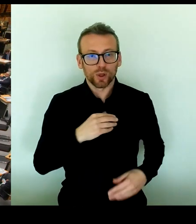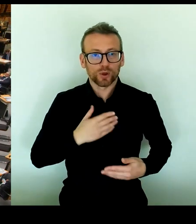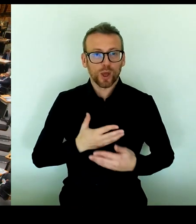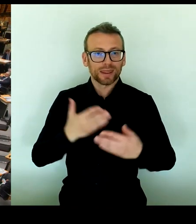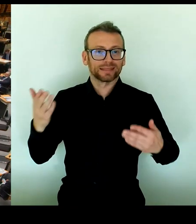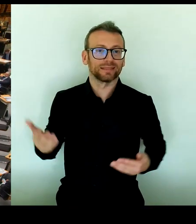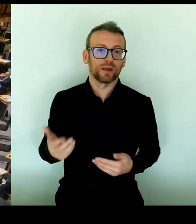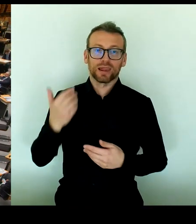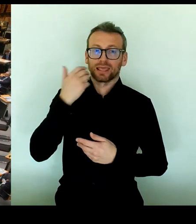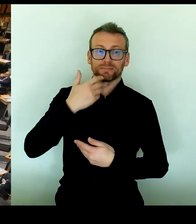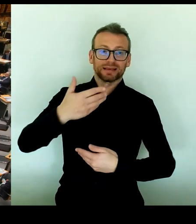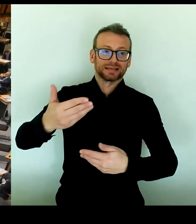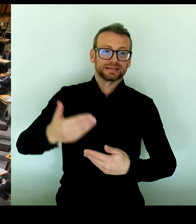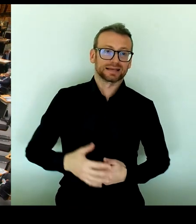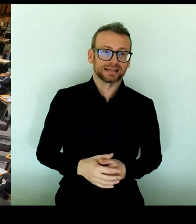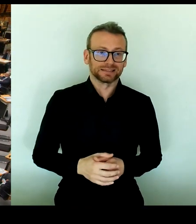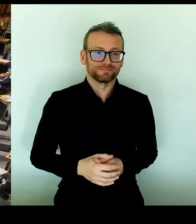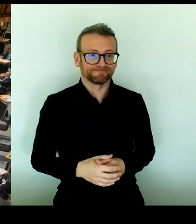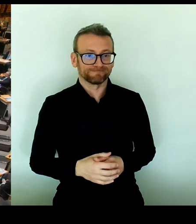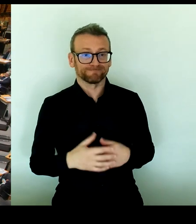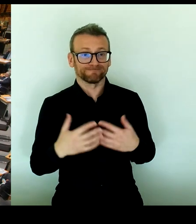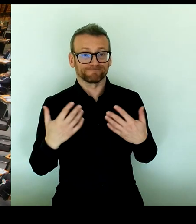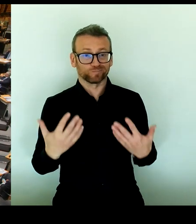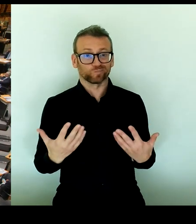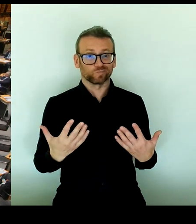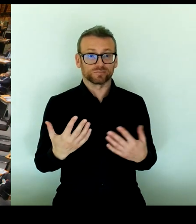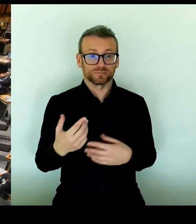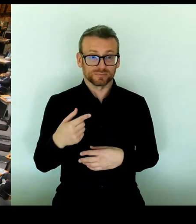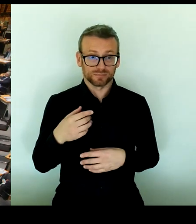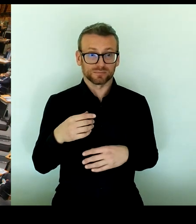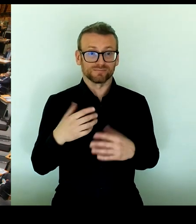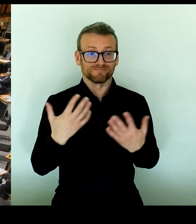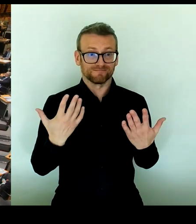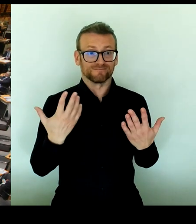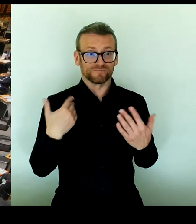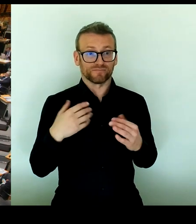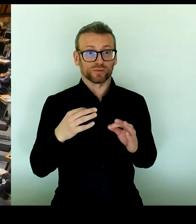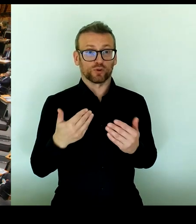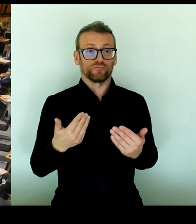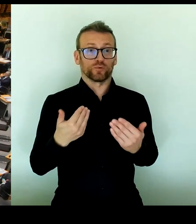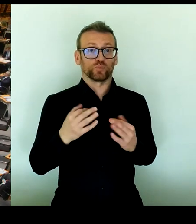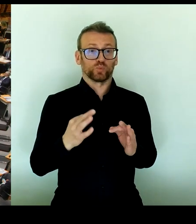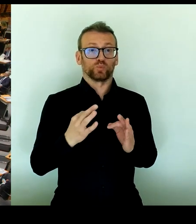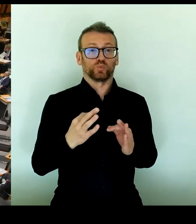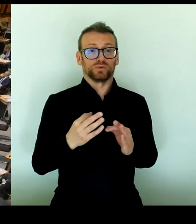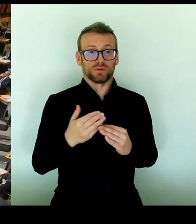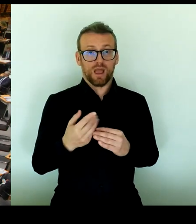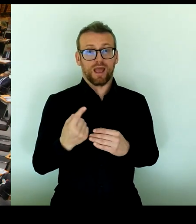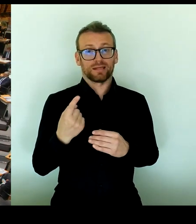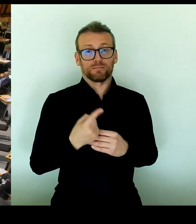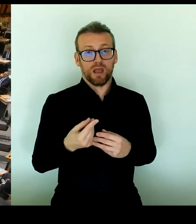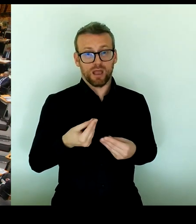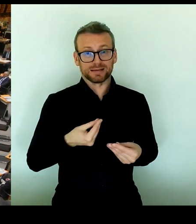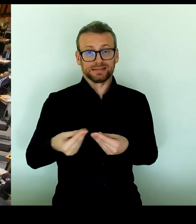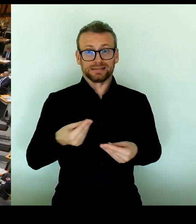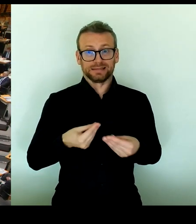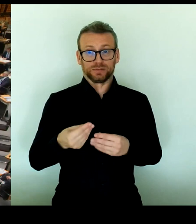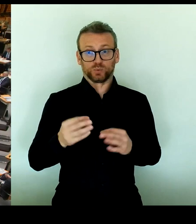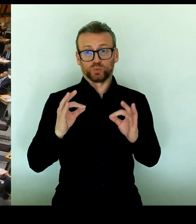Schöne Worte, Herr Brousek. Dazu gehören Klimaschutz, Energiesicherheit, dazu gehören soziale Sicherheit und